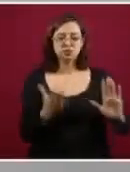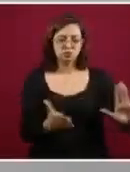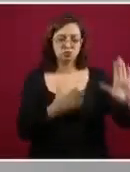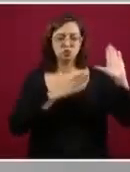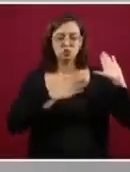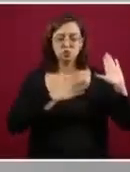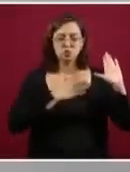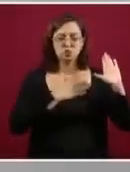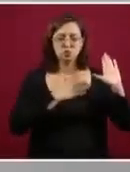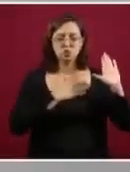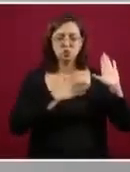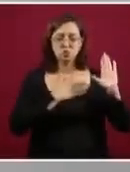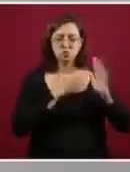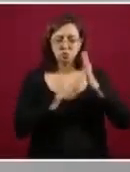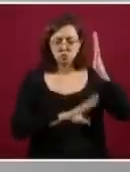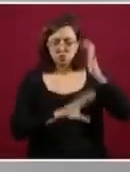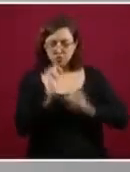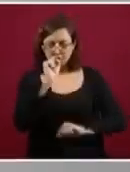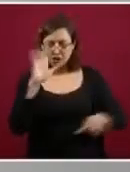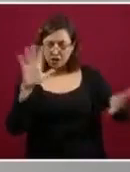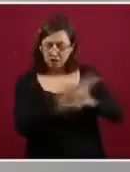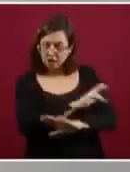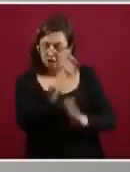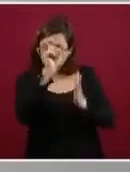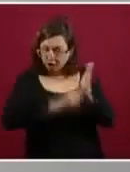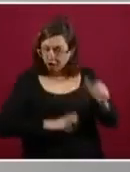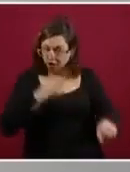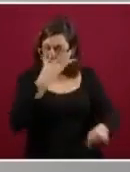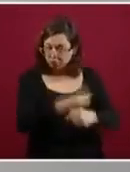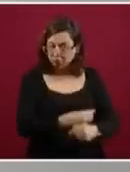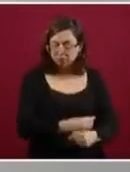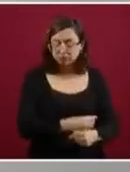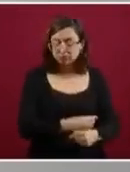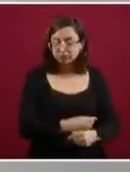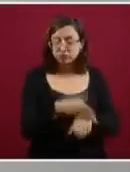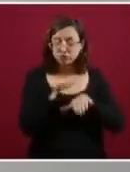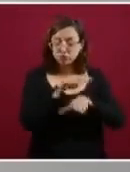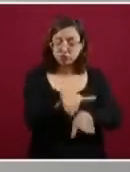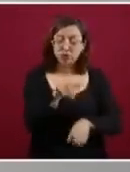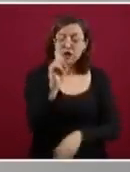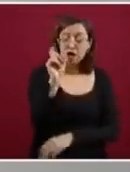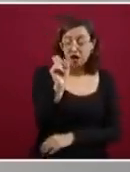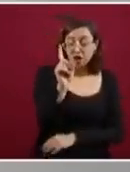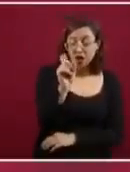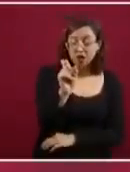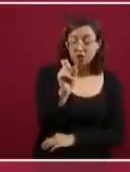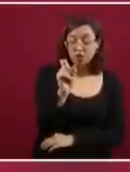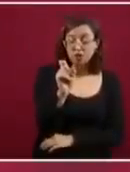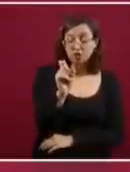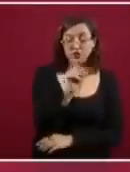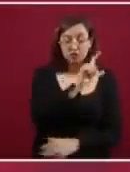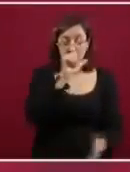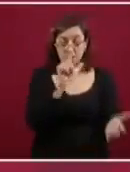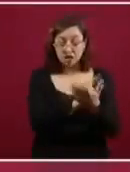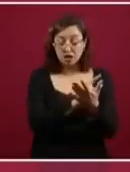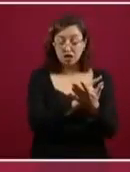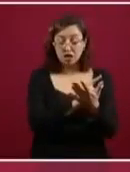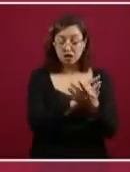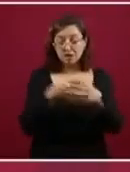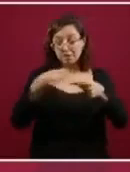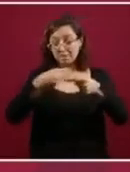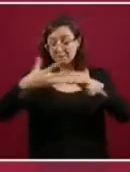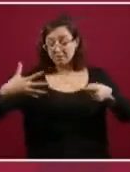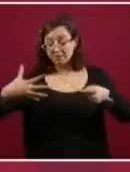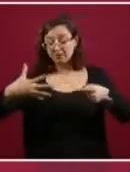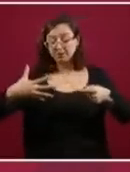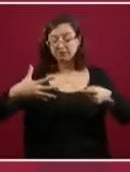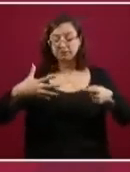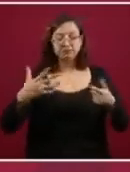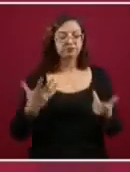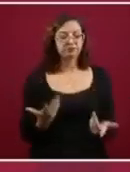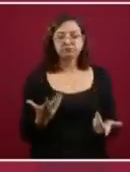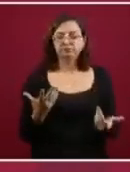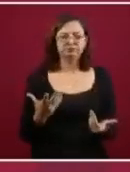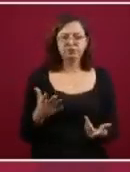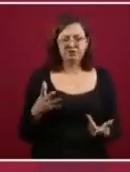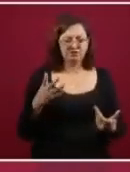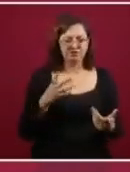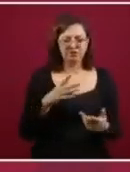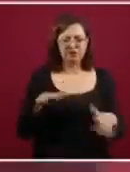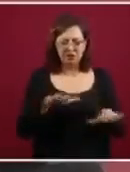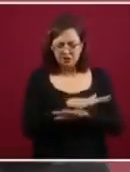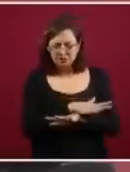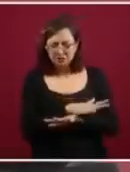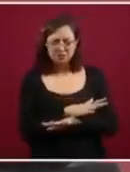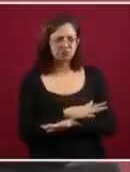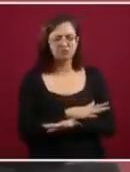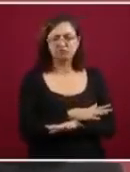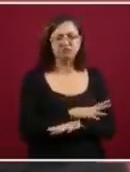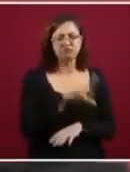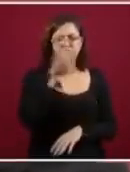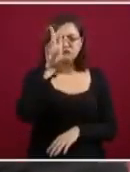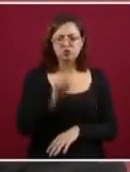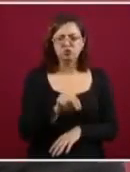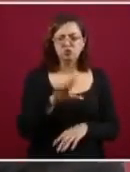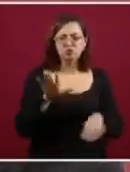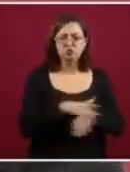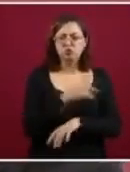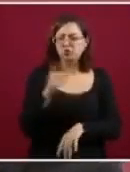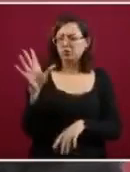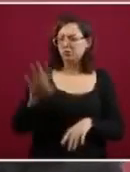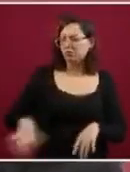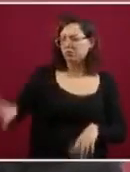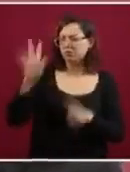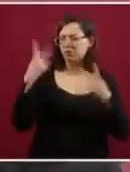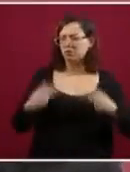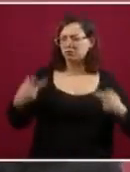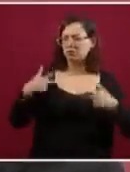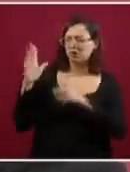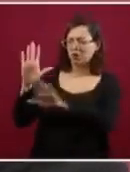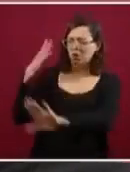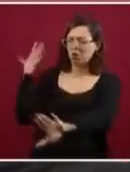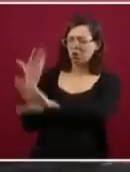modificación a estas leyes antipopulares, entreguistas, que se aprobaron en el periodo